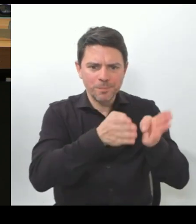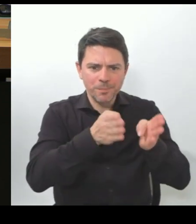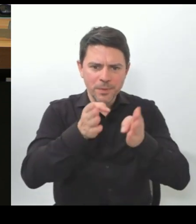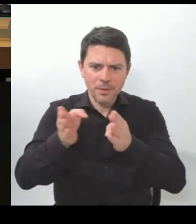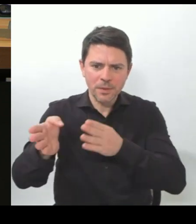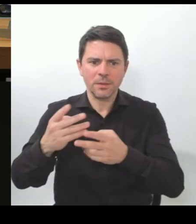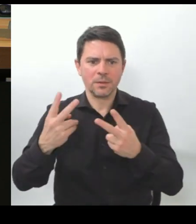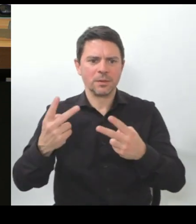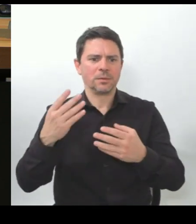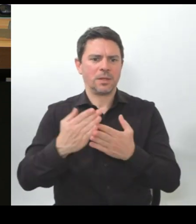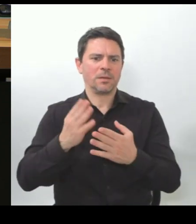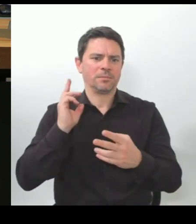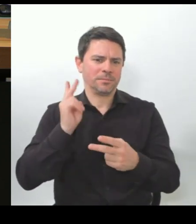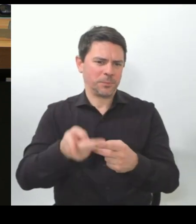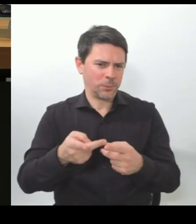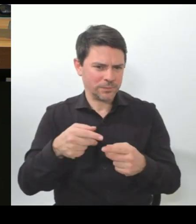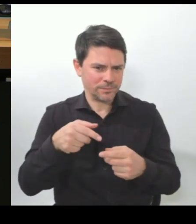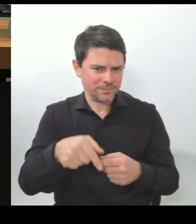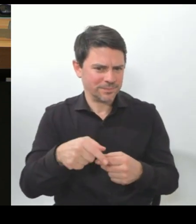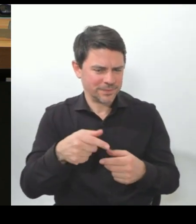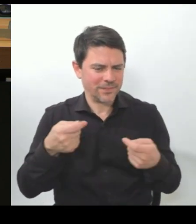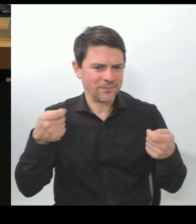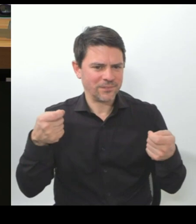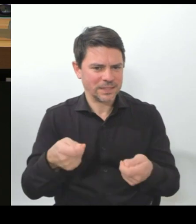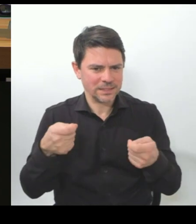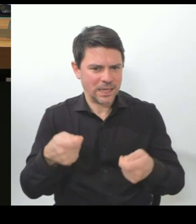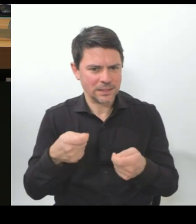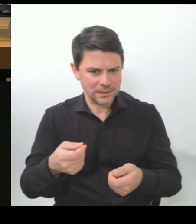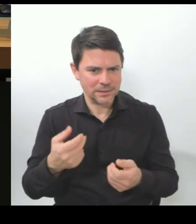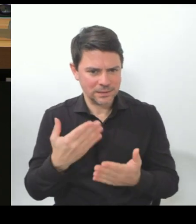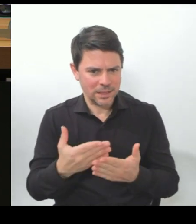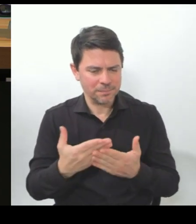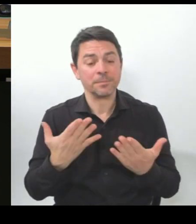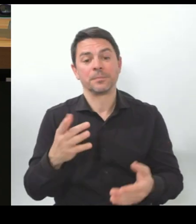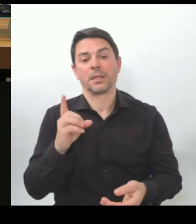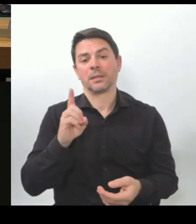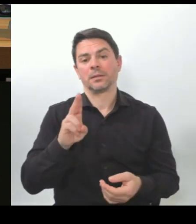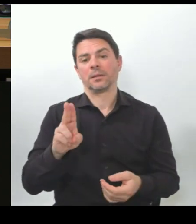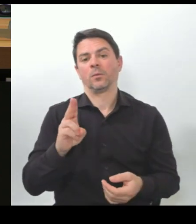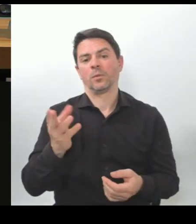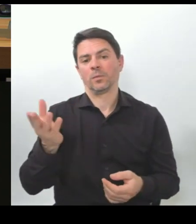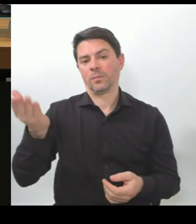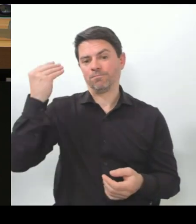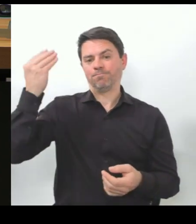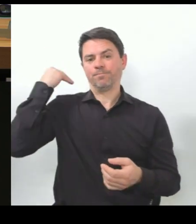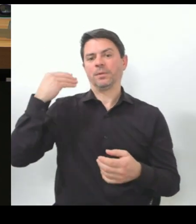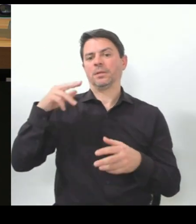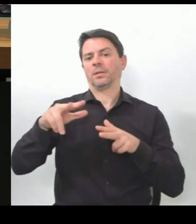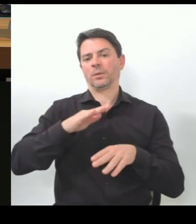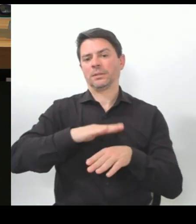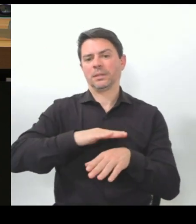Nun fordern sie aber ein Bibliotheksgesetz und zumindest ein Teil der Kulturlandschaft eine bessere Bs zu verschaffen.